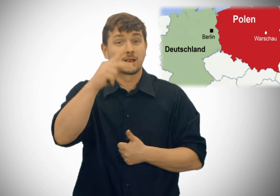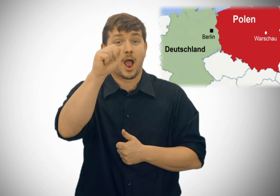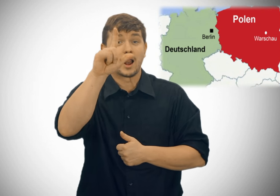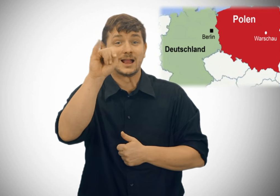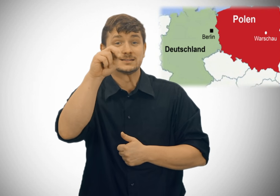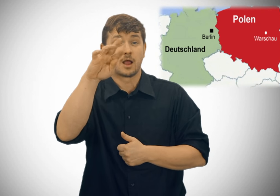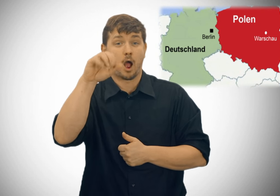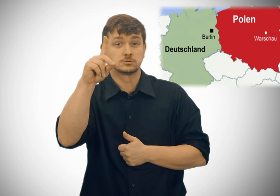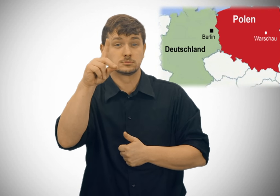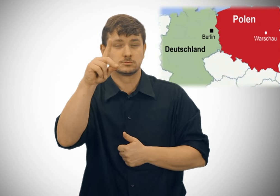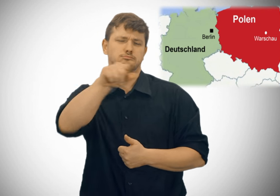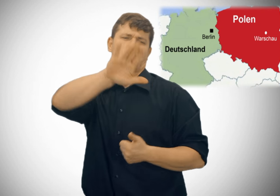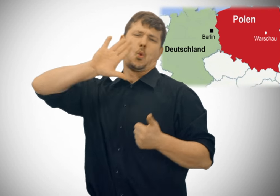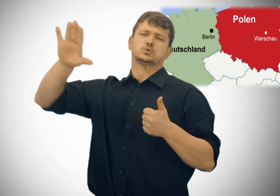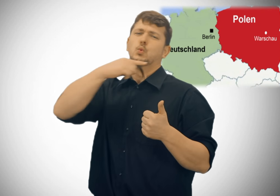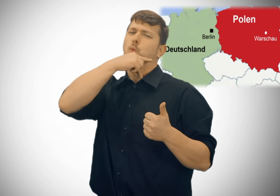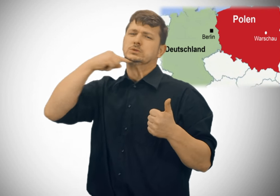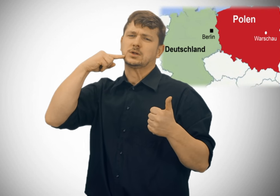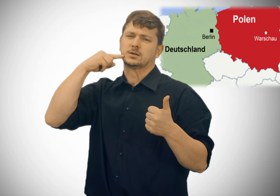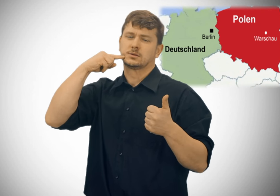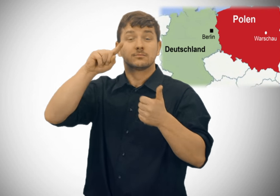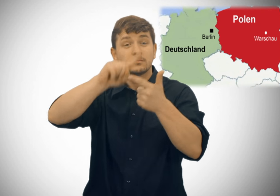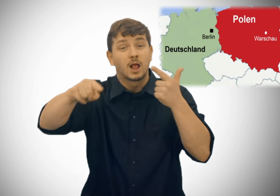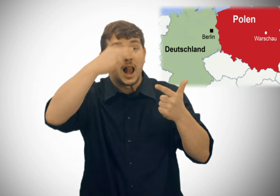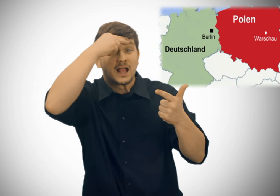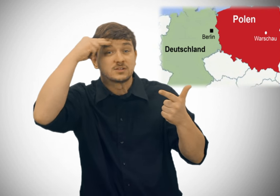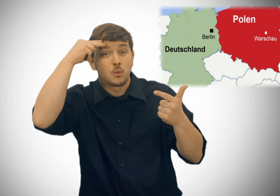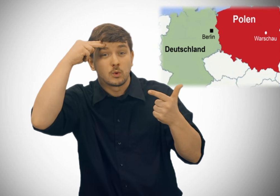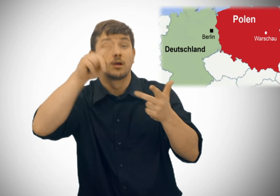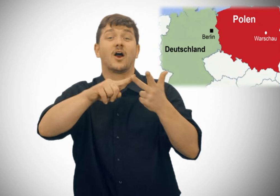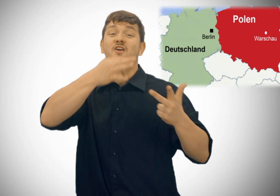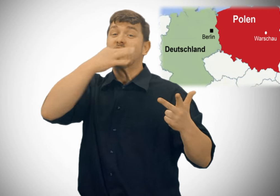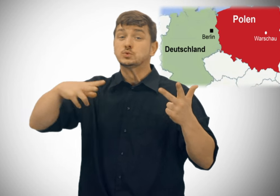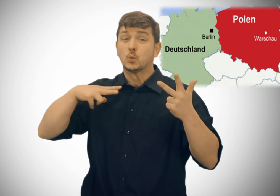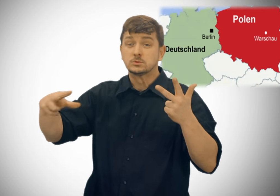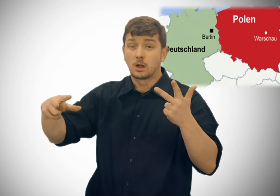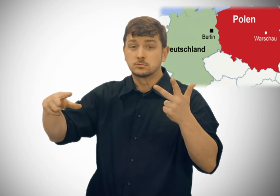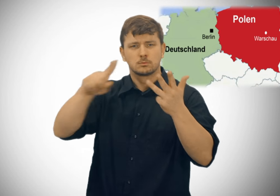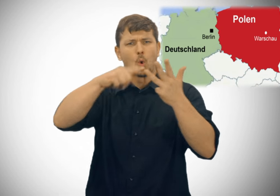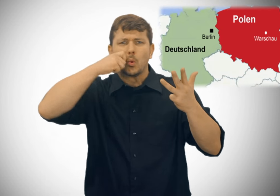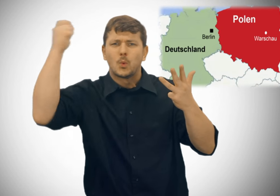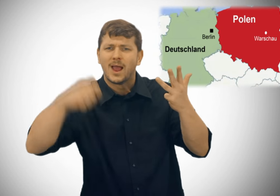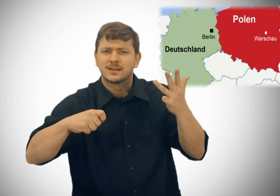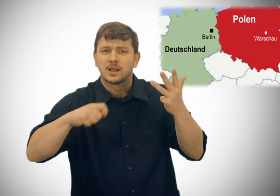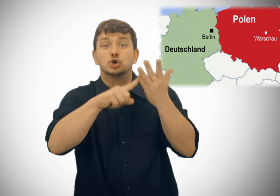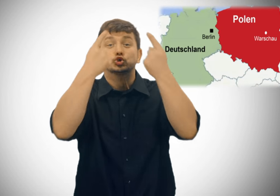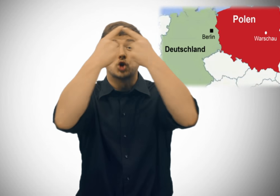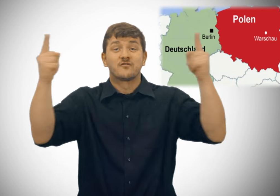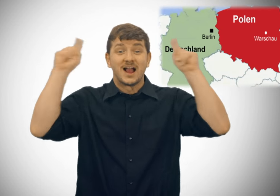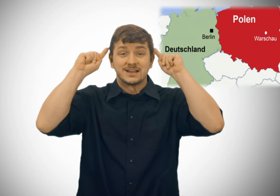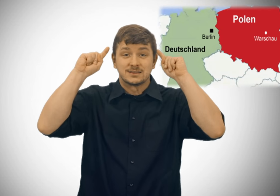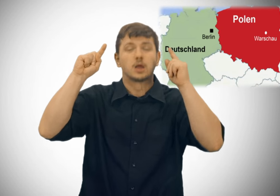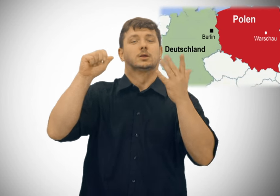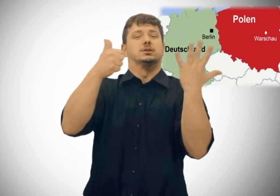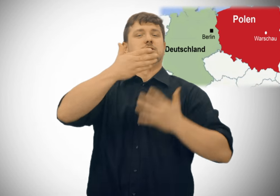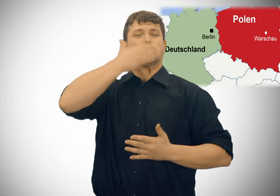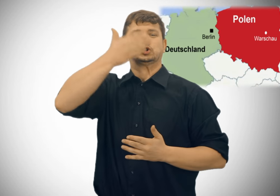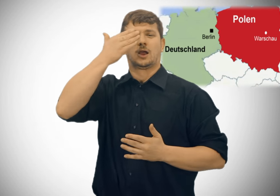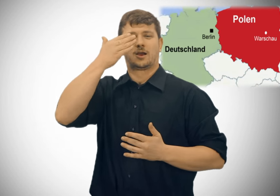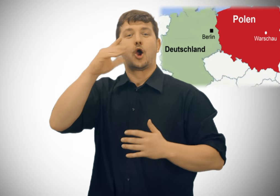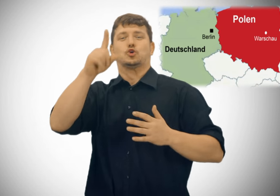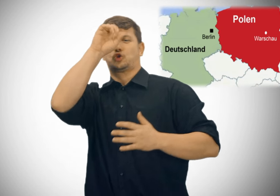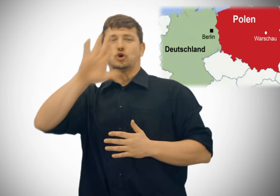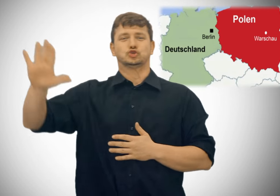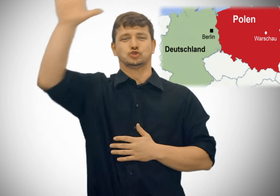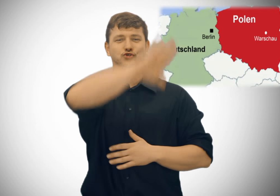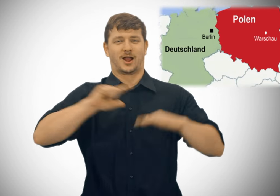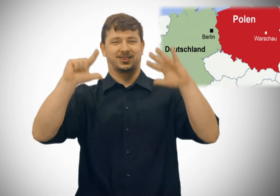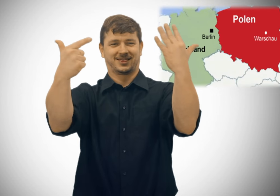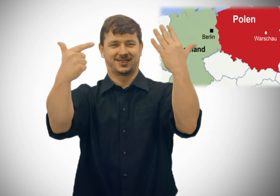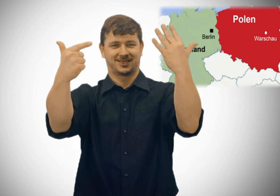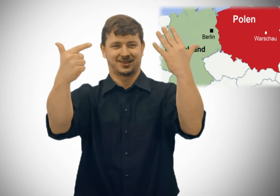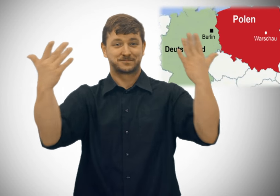1. Kaliningrad (Russland), 2. Litauen, 3. Weißrussland, 4. Ukraine, 5. Slowenien, 6. Tschechien und 7. Deutschland.